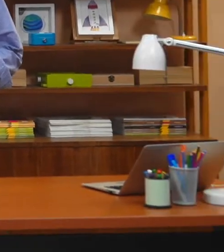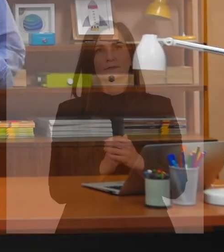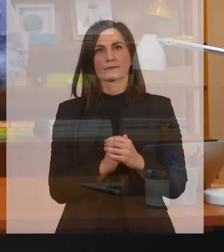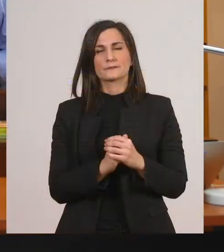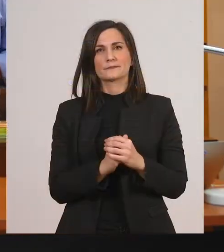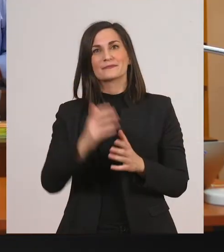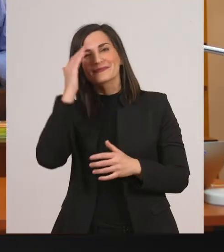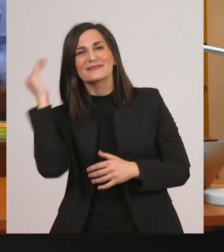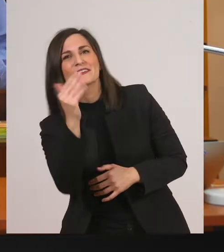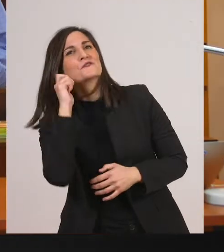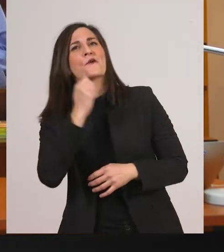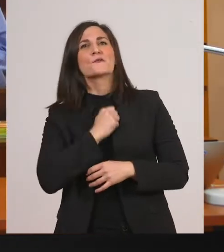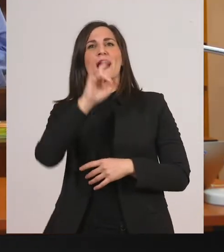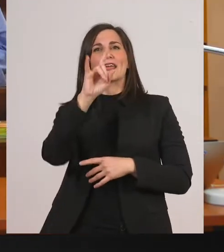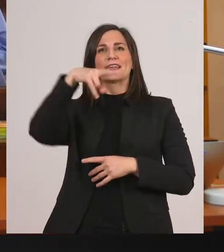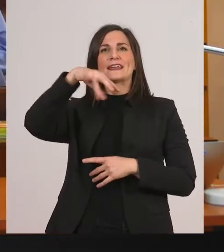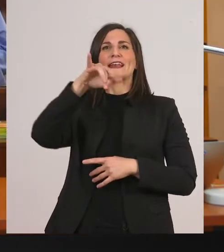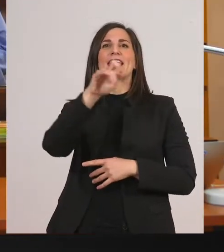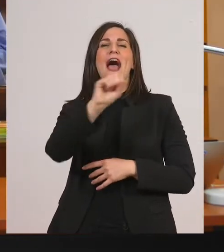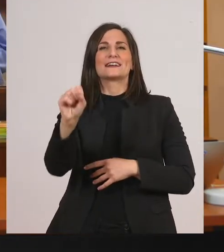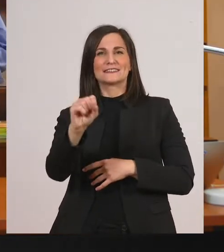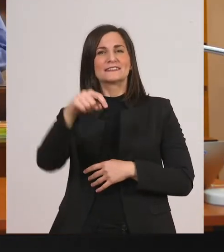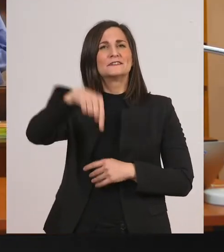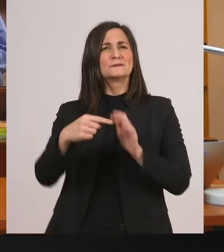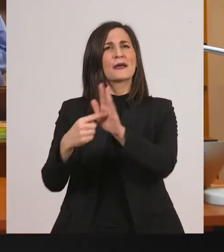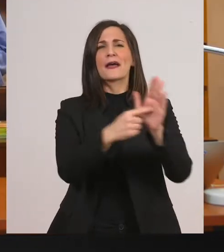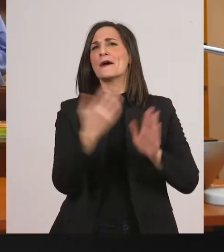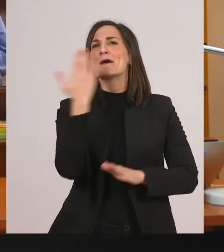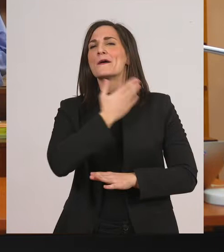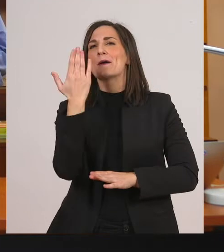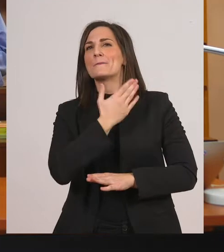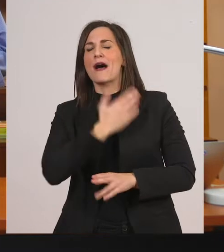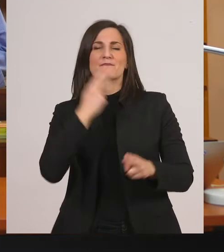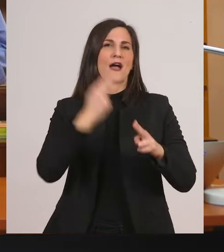Παιδιά, καλημέρα! Είμαι ο κύριος Ηλίας. Και θα κάνουμε σήμερα ένα πολύ σημαντικό κομμάτι της παραγωγής γραπτού λόγου,